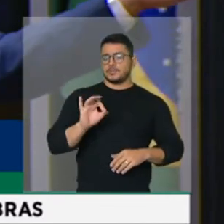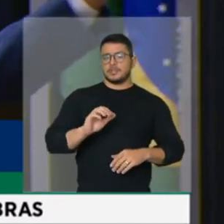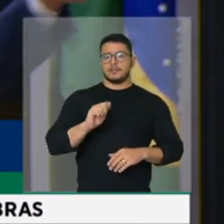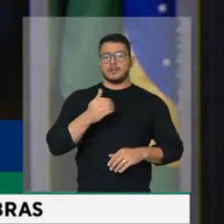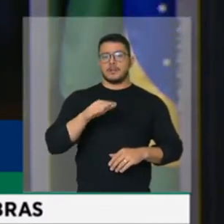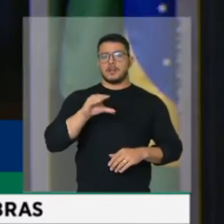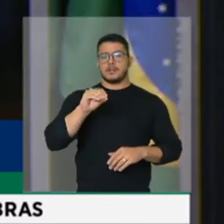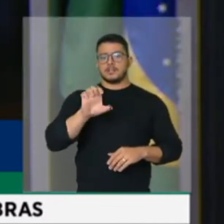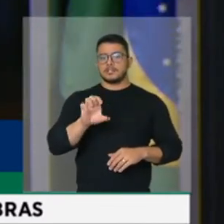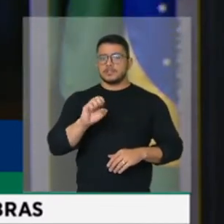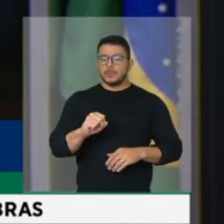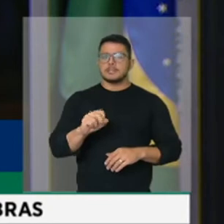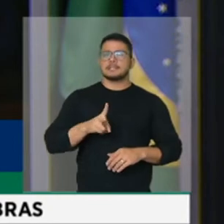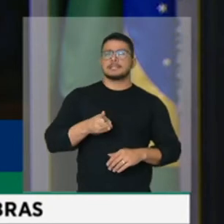56% EM 2011, 45% EM 2019 E PREVISÃO DE 32% EM 2029.